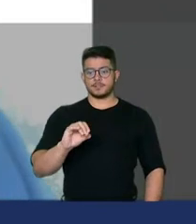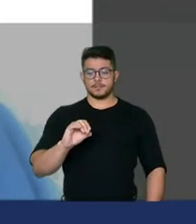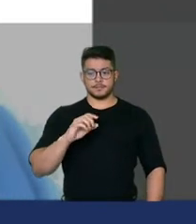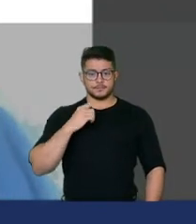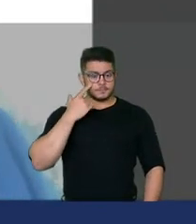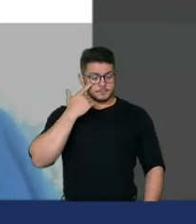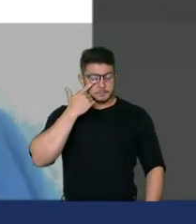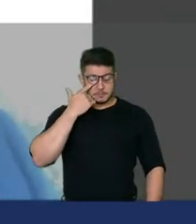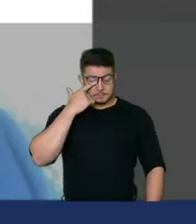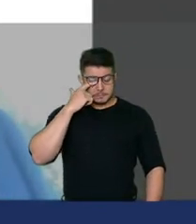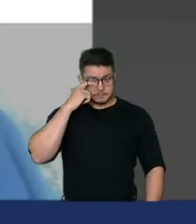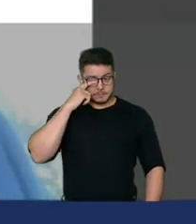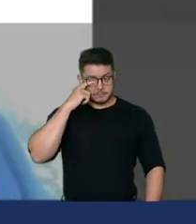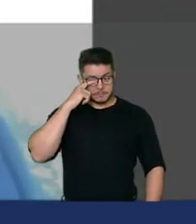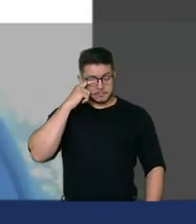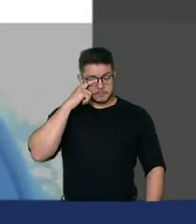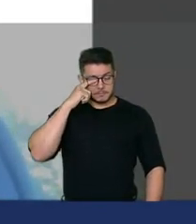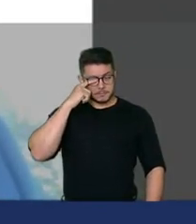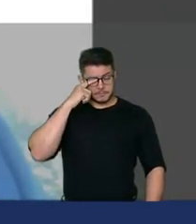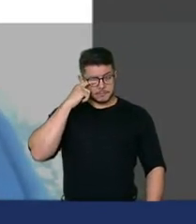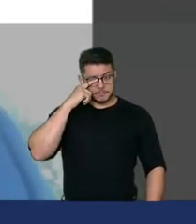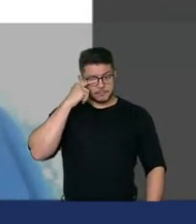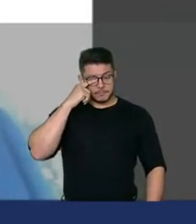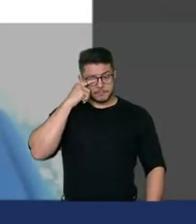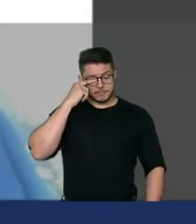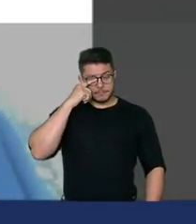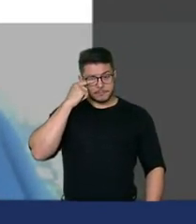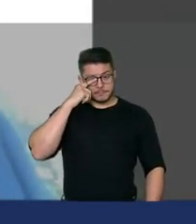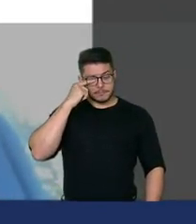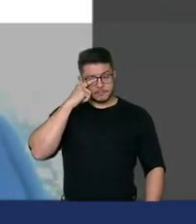PRESIDENTE, MEU AMIGO MARCELO RAMOS, EU QUERO SAUDAR A TODOS OS NOSSOS DEPUTADOS E